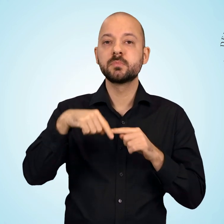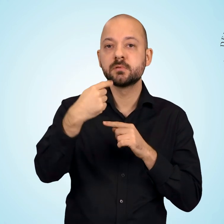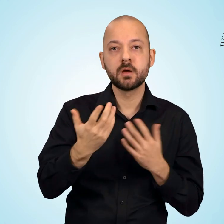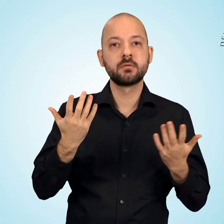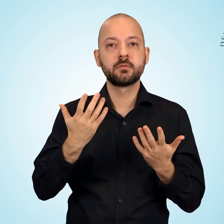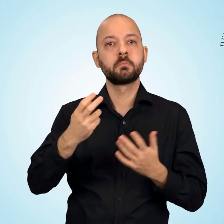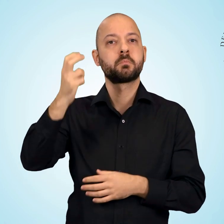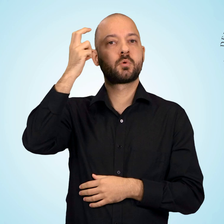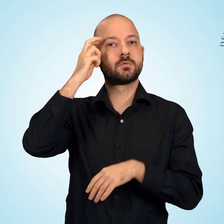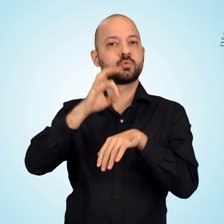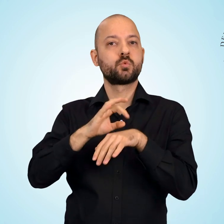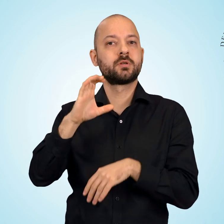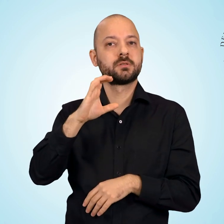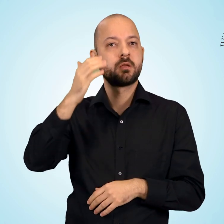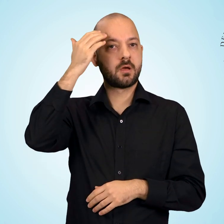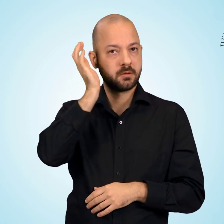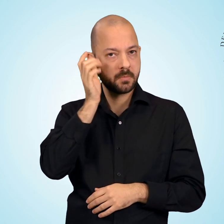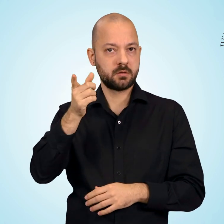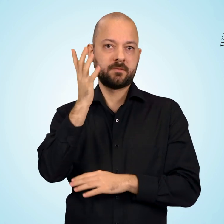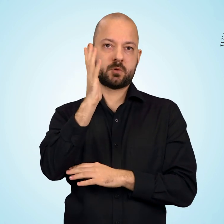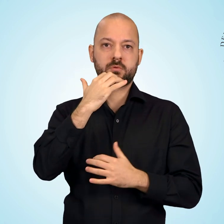Dann wird Prof. Dr. Christian Rathmann seinen Vortrag halten über: